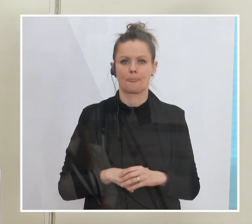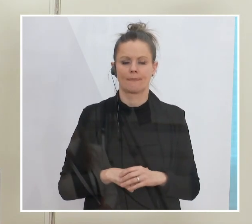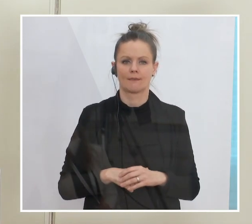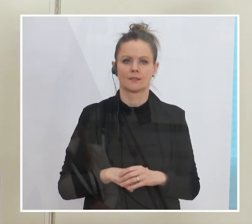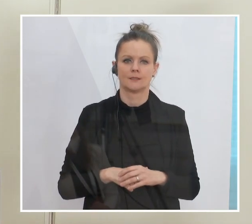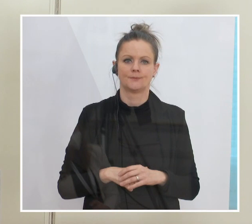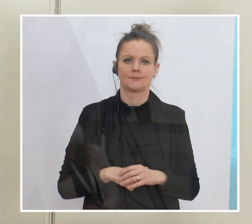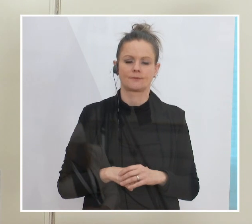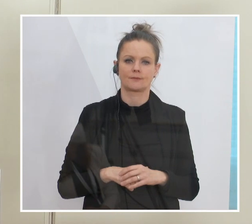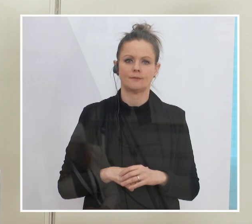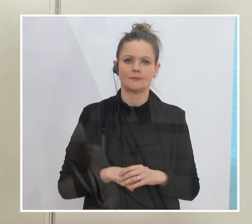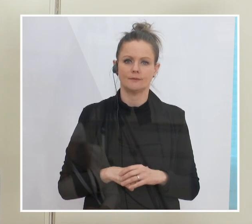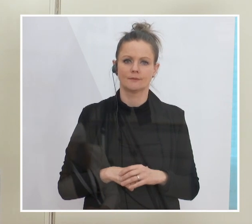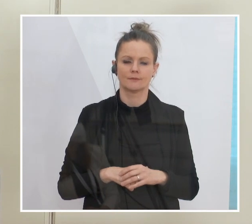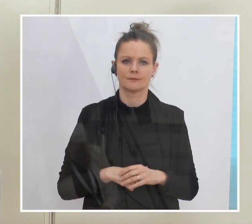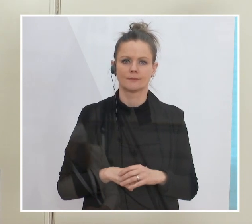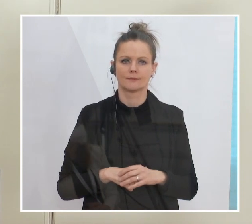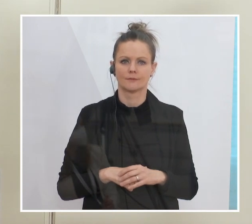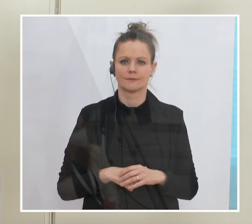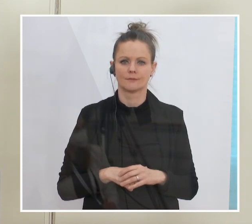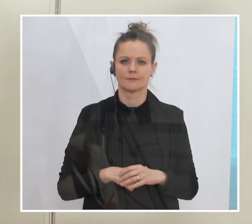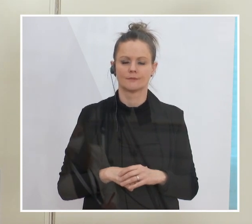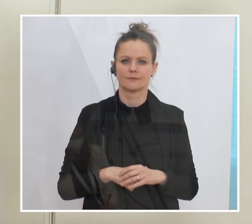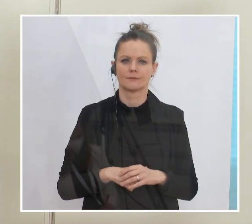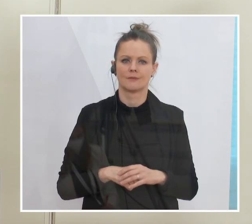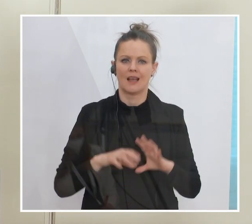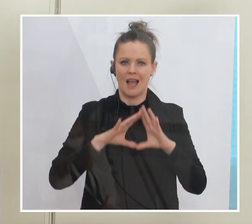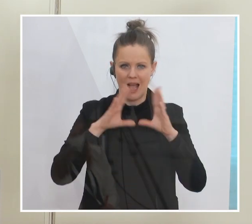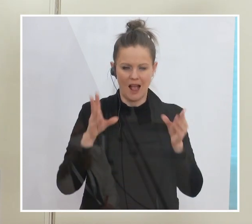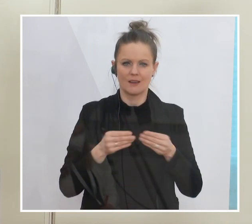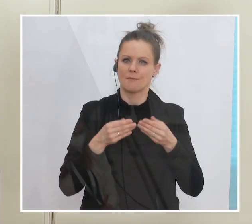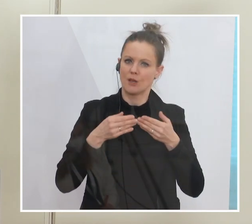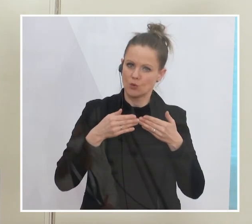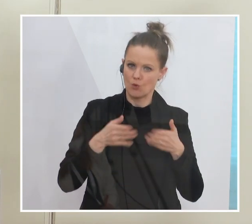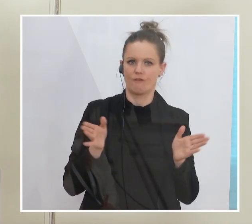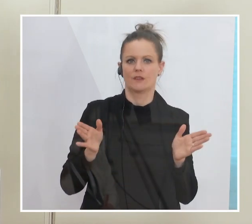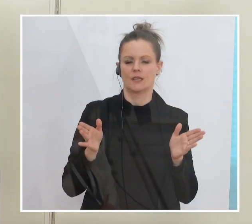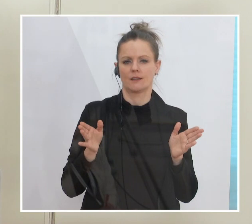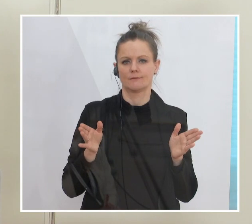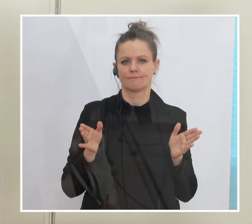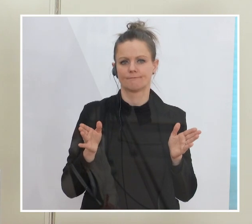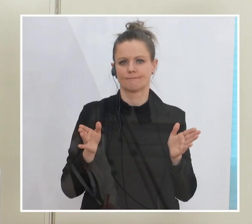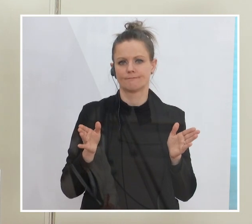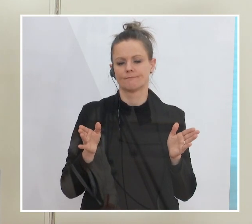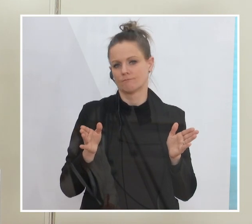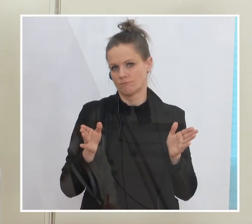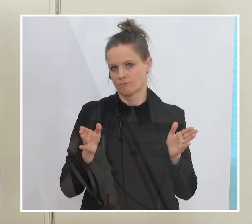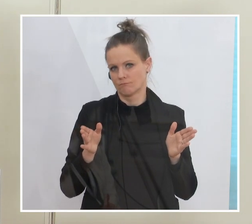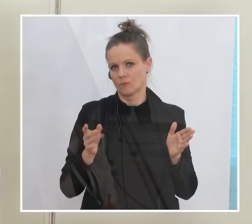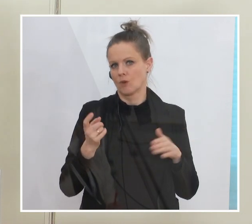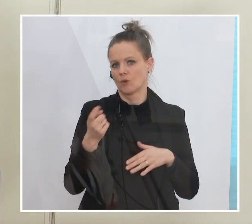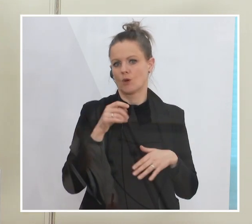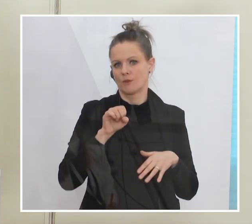in Zusammenhang das Aufsperren generell. Das werden wir sicherlich wieder am 15. beraten,